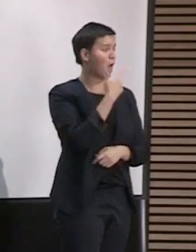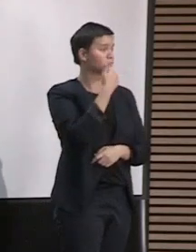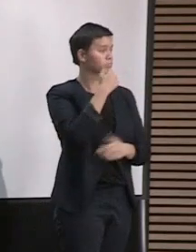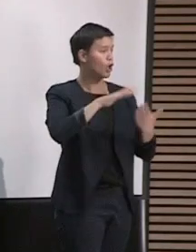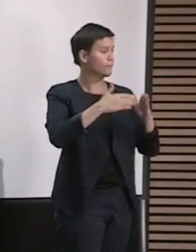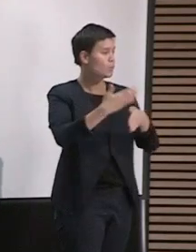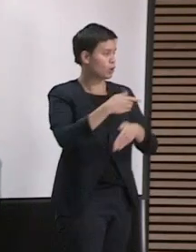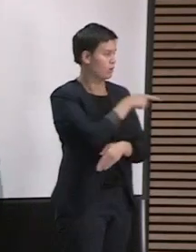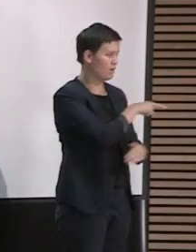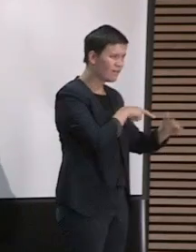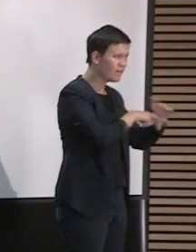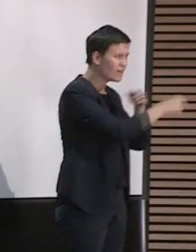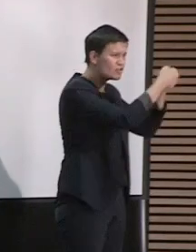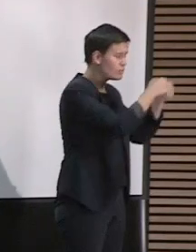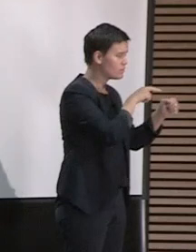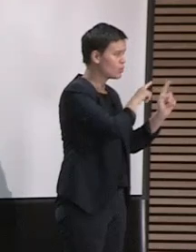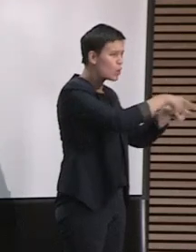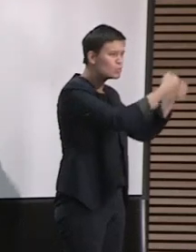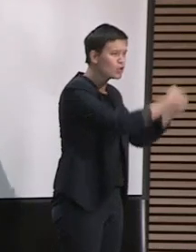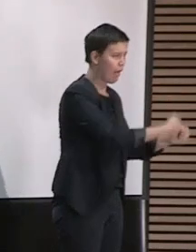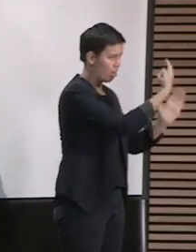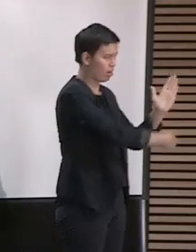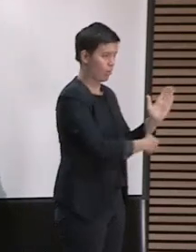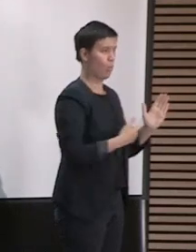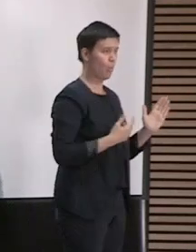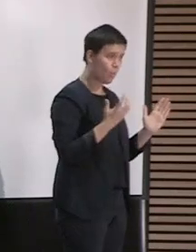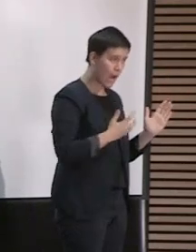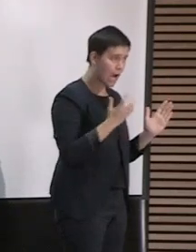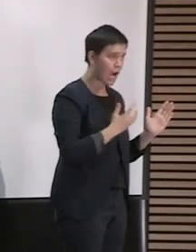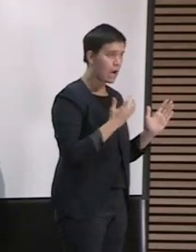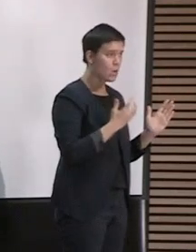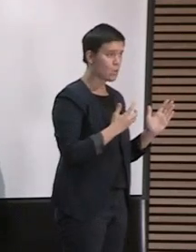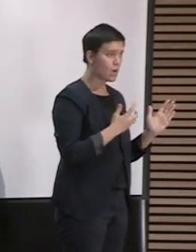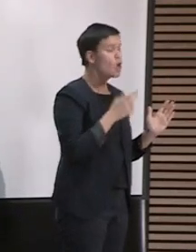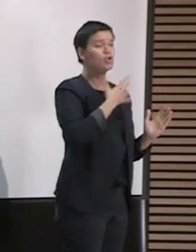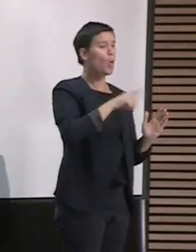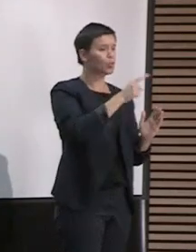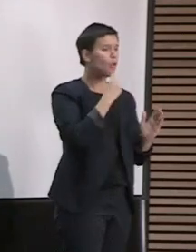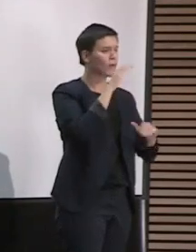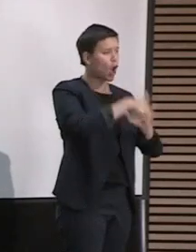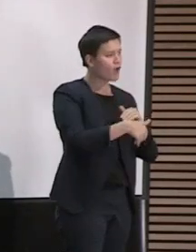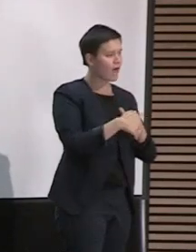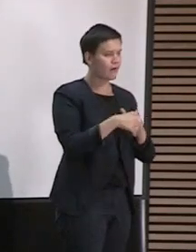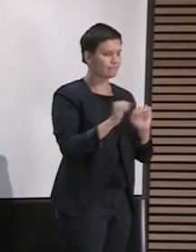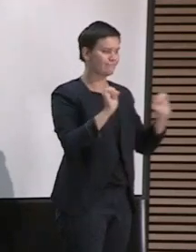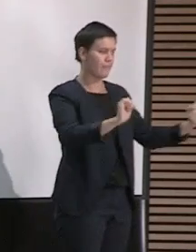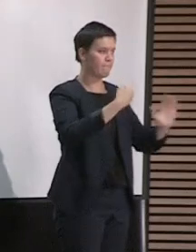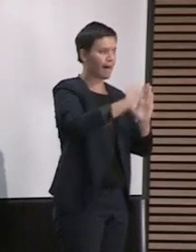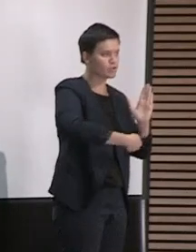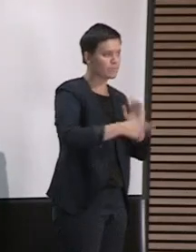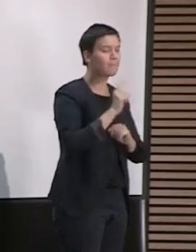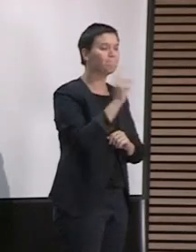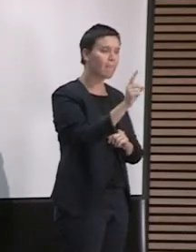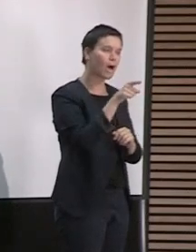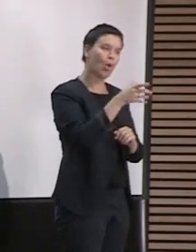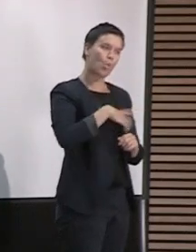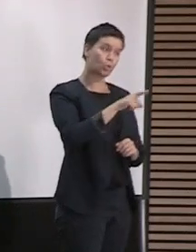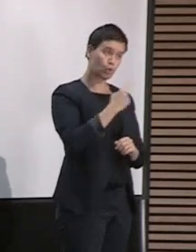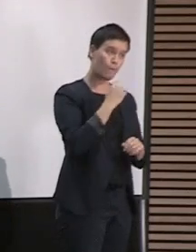rereke e rua. Kei roto i a